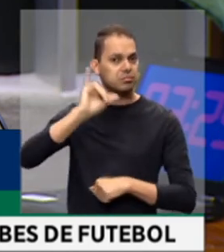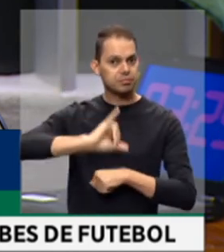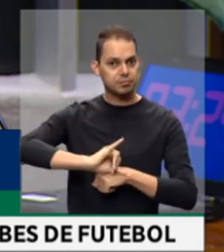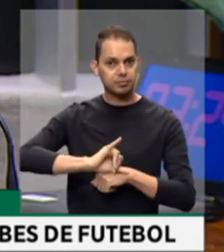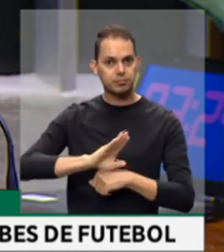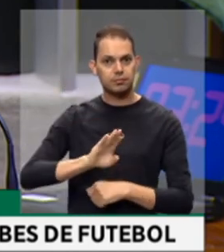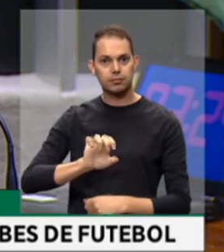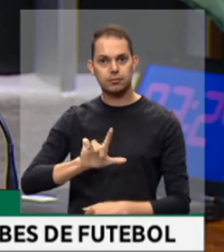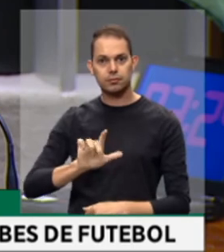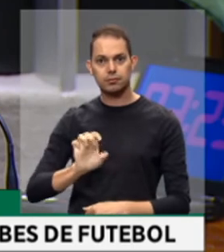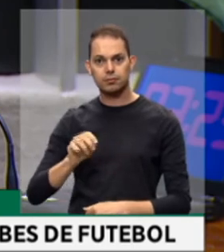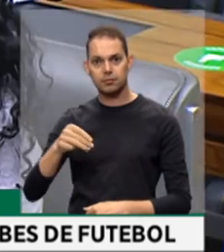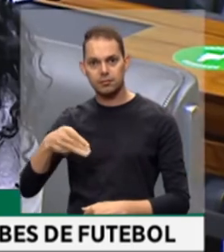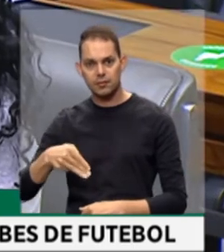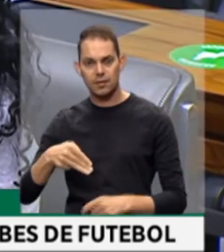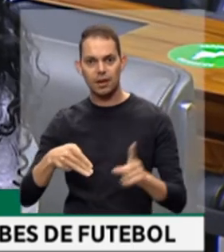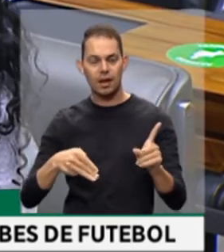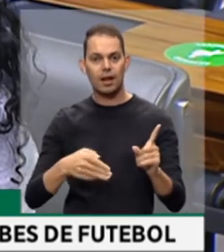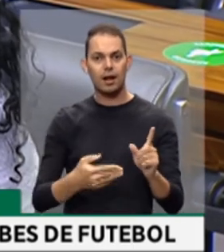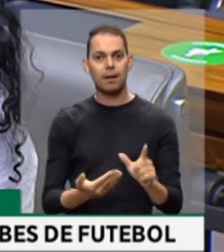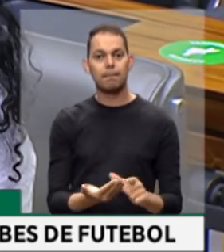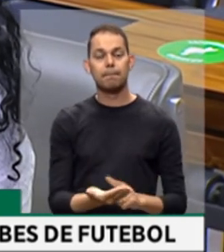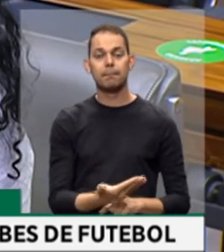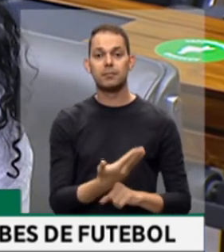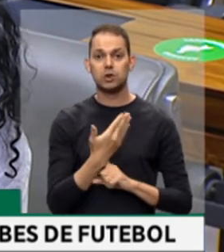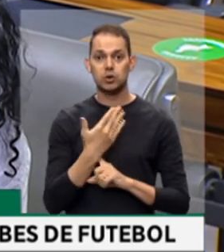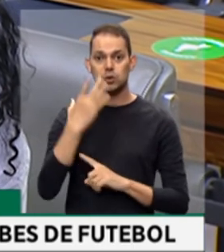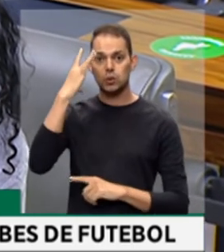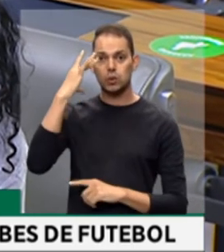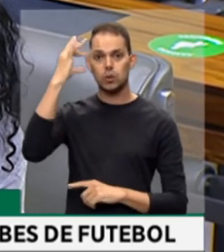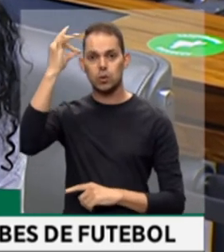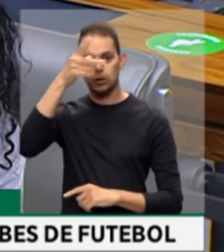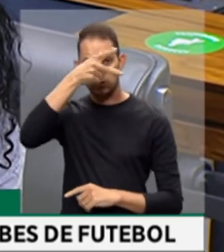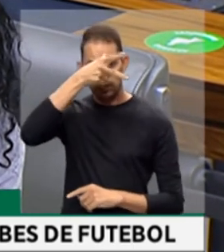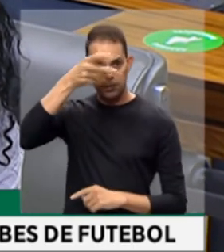REIS. ELEITA... COM GRANDE VOTAÇÃO VEREADORA DE BELÉM. PORTANTO ME AJUDOU... AJUDOU A